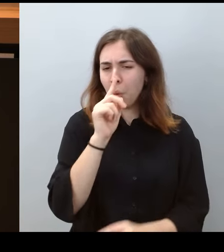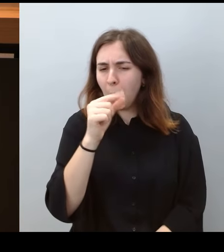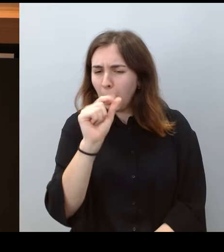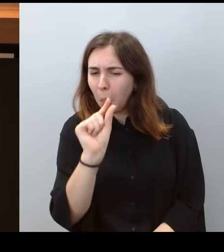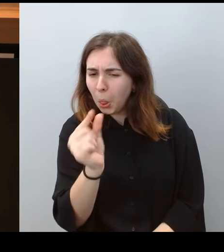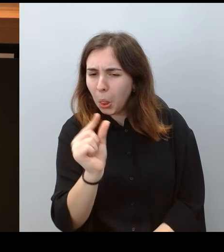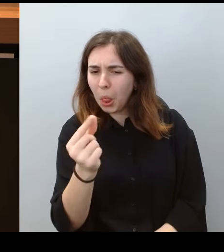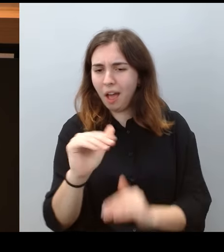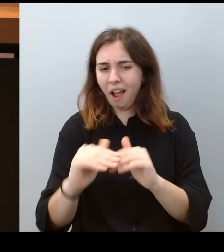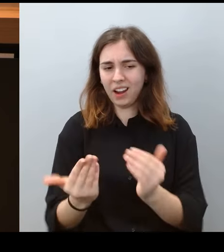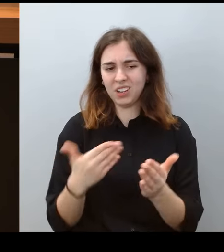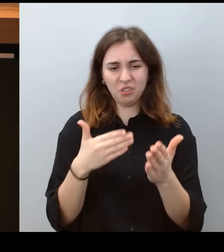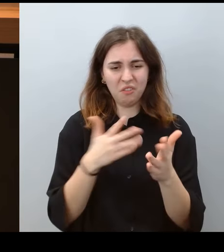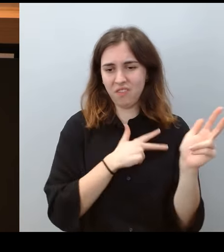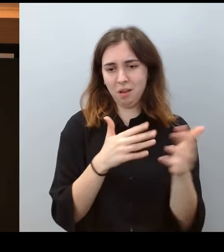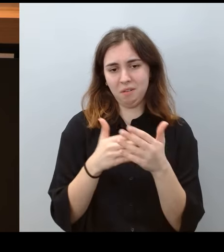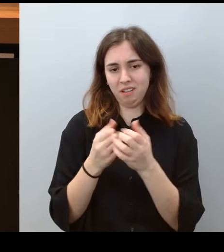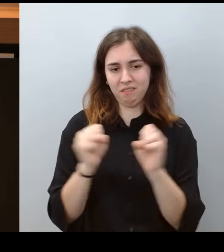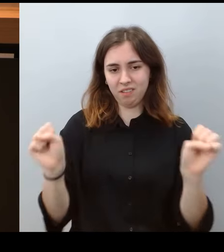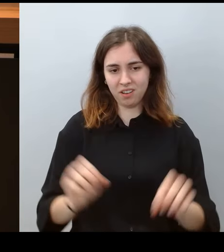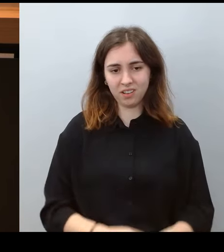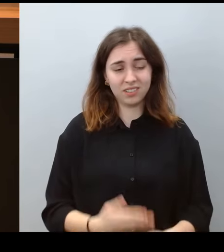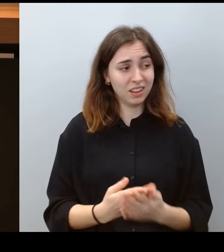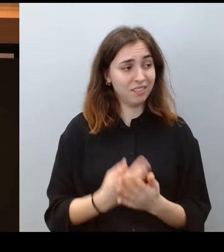noch eine große Herausforderung. Die Stadtmission